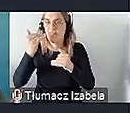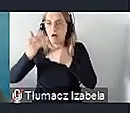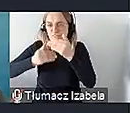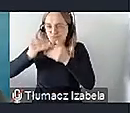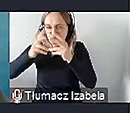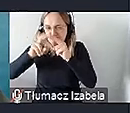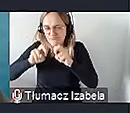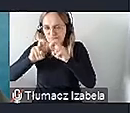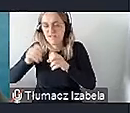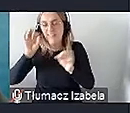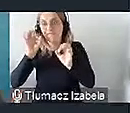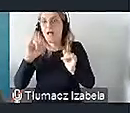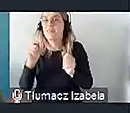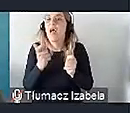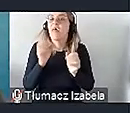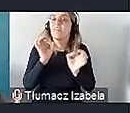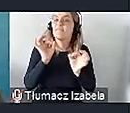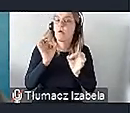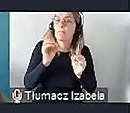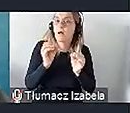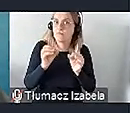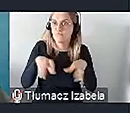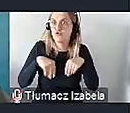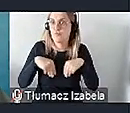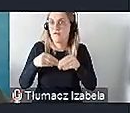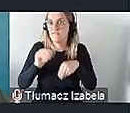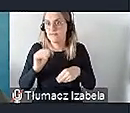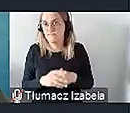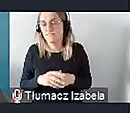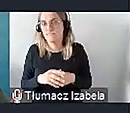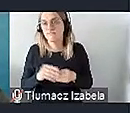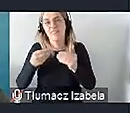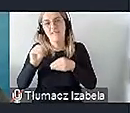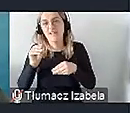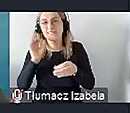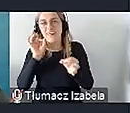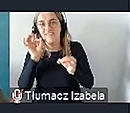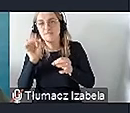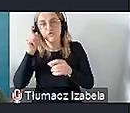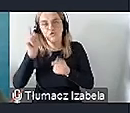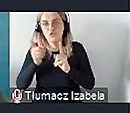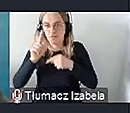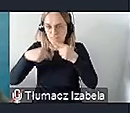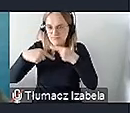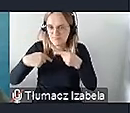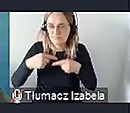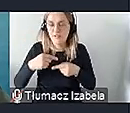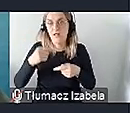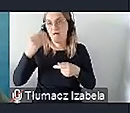albo jakich informacji przetwarza najwięcej, to zdecydowanie najszybciej i najwięcej przetwarza informacji audiowizualnych.